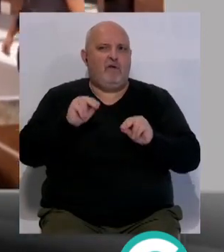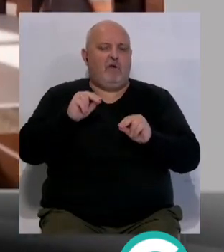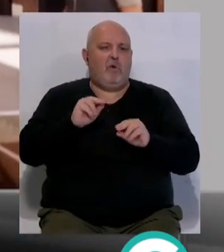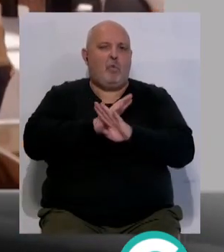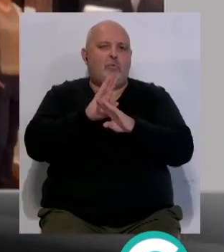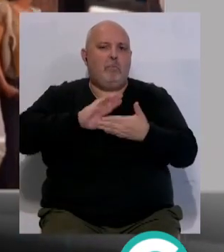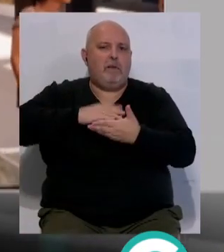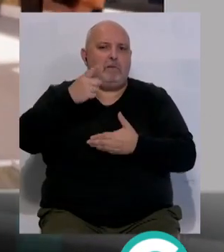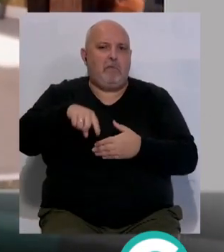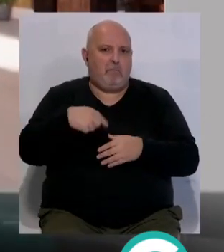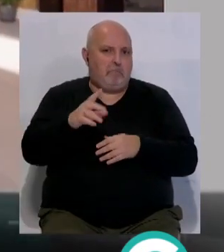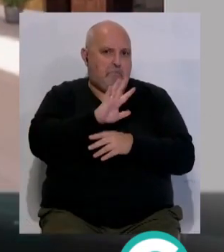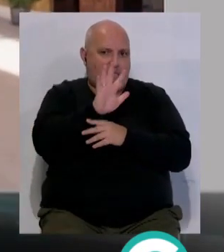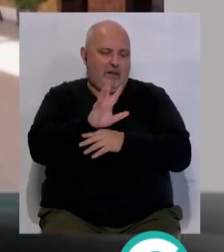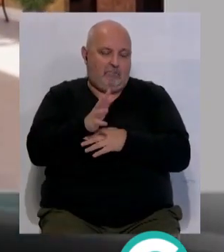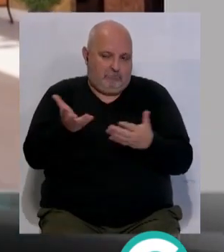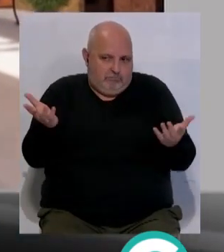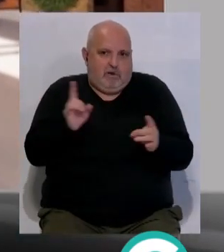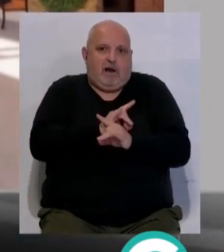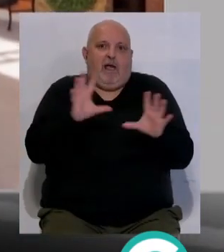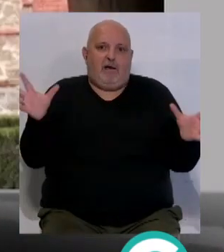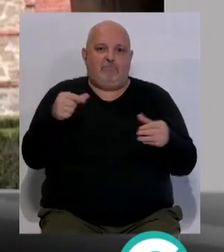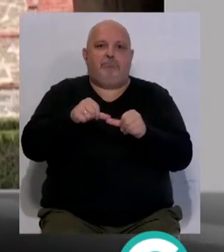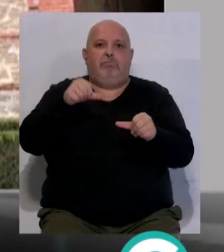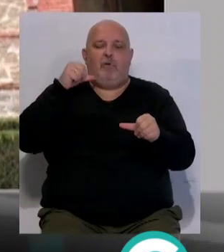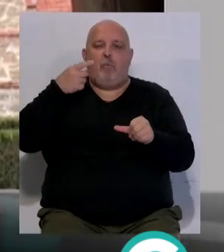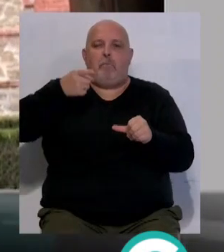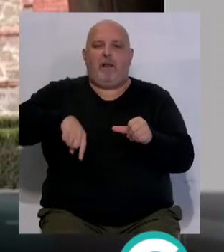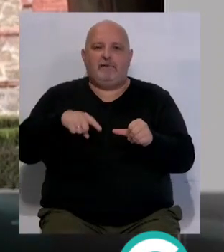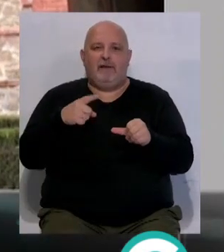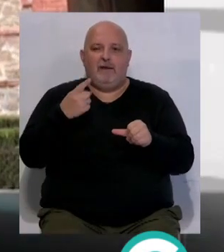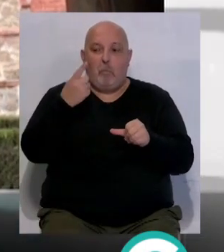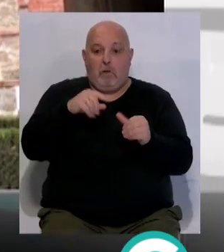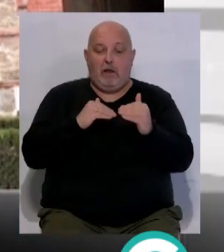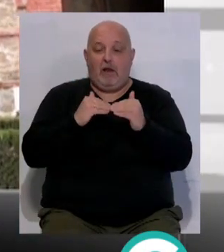mes de la obra Pues claro Es lógico que en el último mes en el último periodo es cuando van